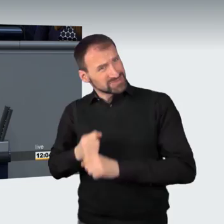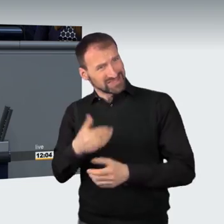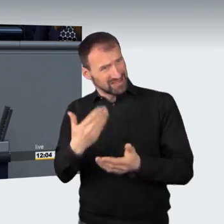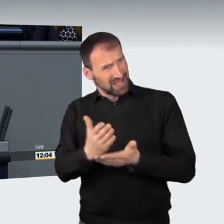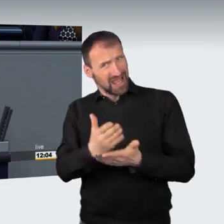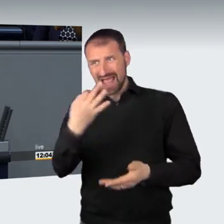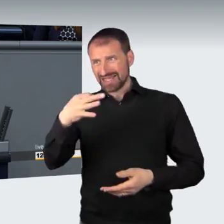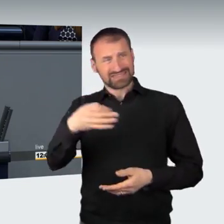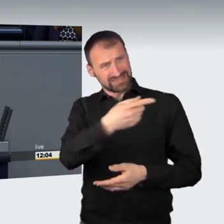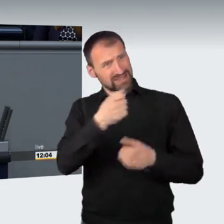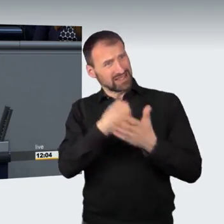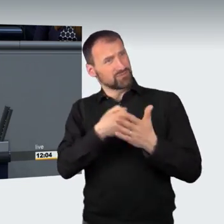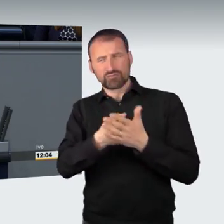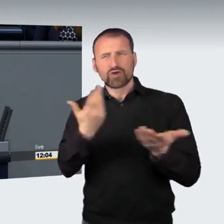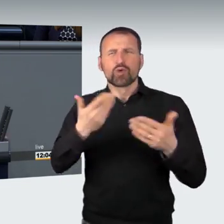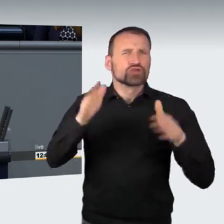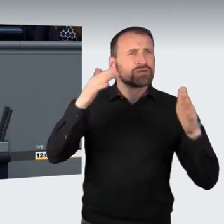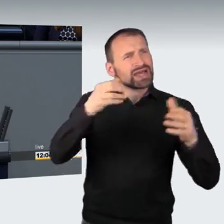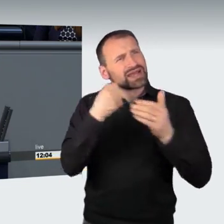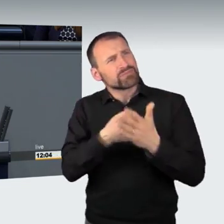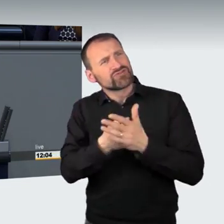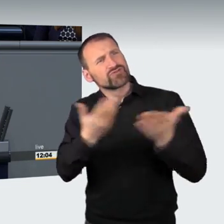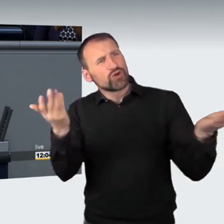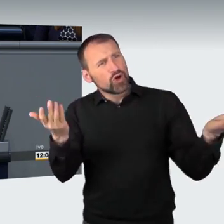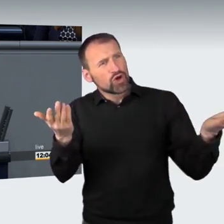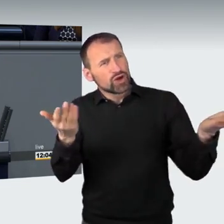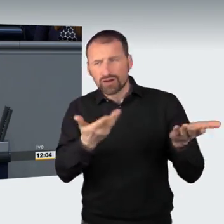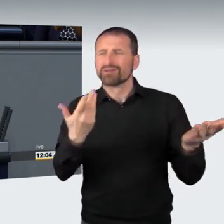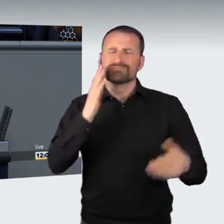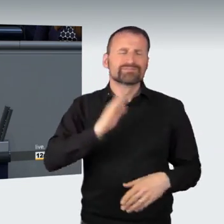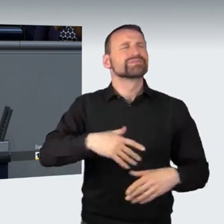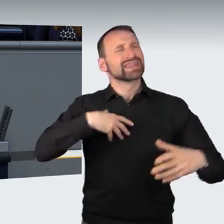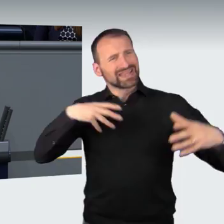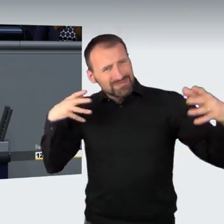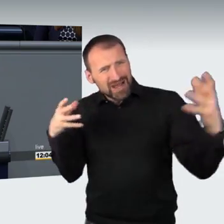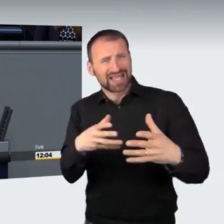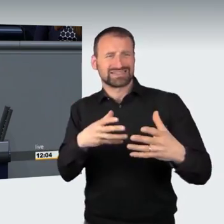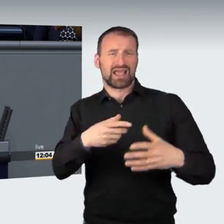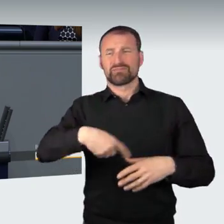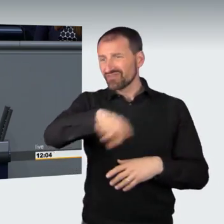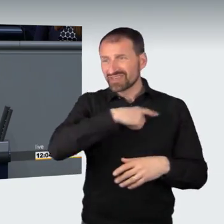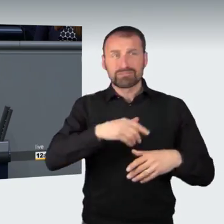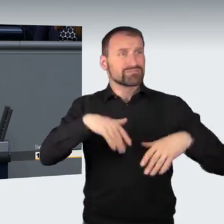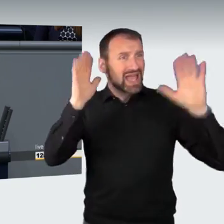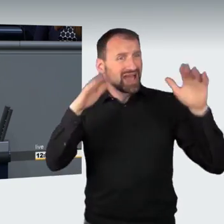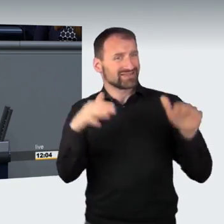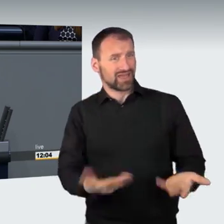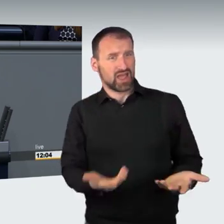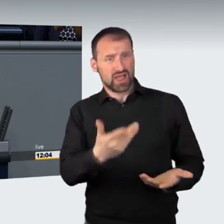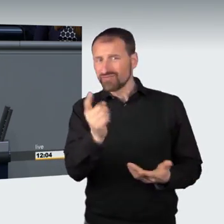Lassen Sie uns die doch gemeinsam nutzen. (Applaus) Meine Damen und Herren, zu guter Letzt: Neben einer guten Mietpreisbremse